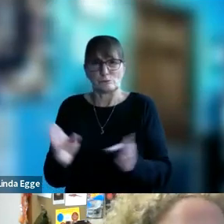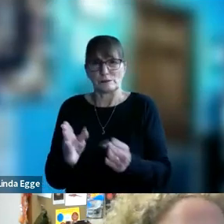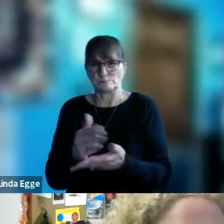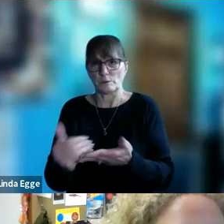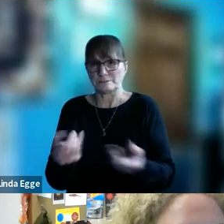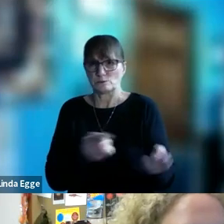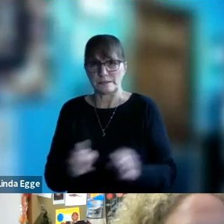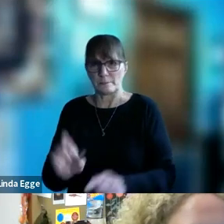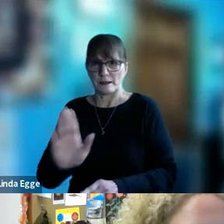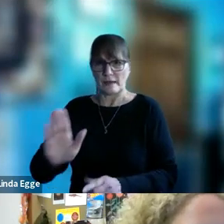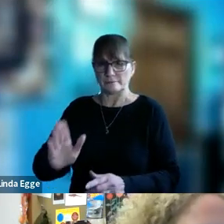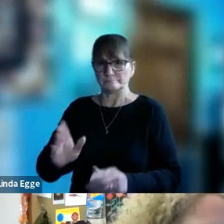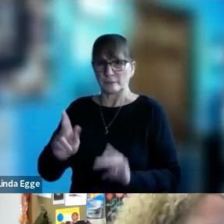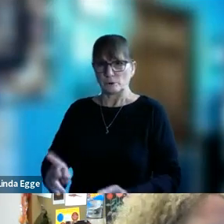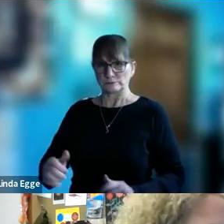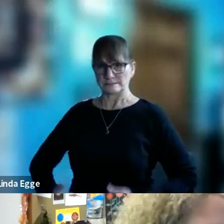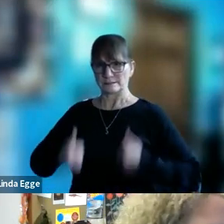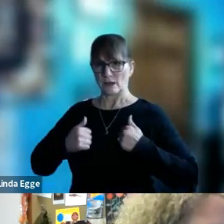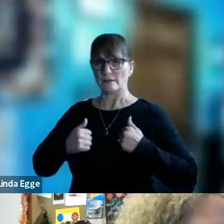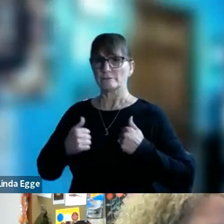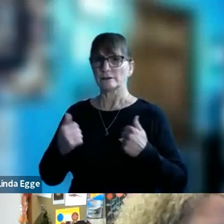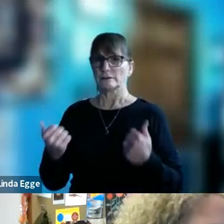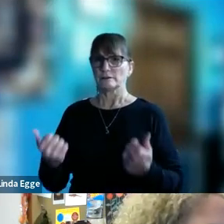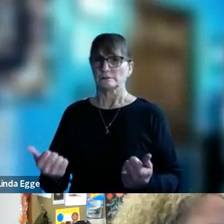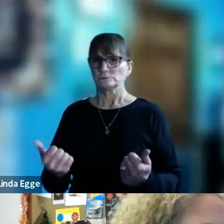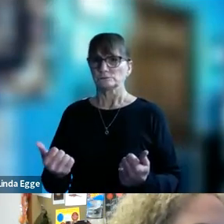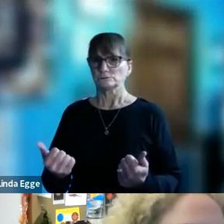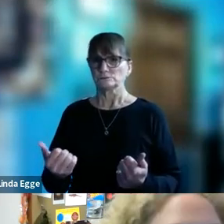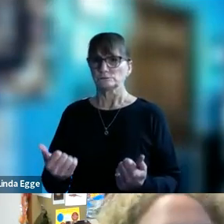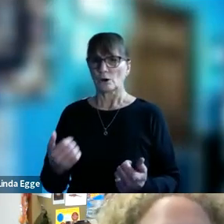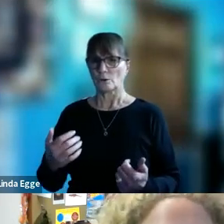Así que es útil si lo mencionan, pero sentí que probablemente debería señalar